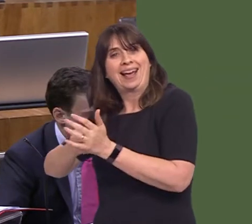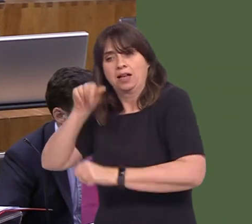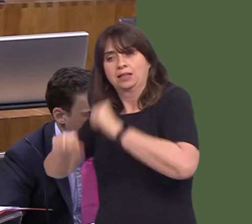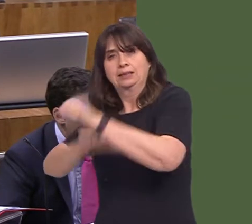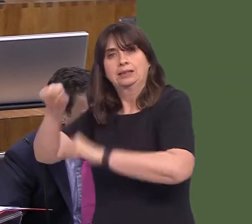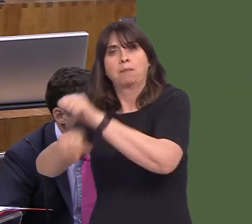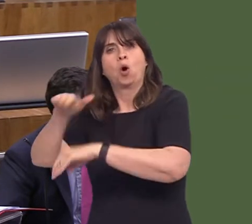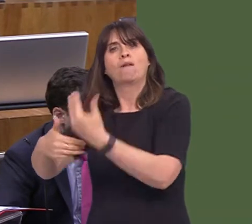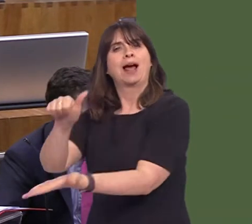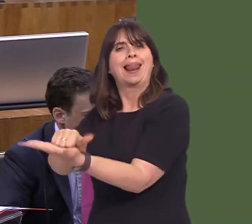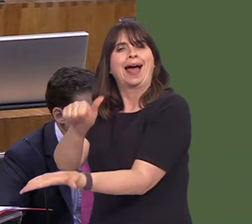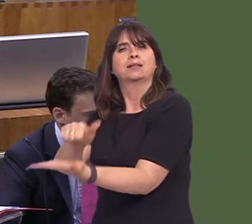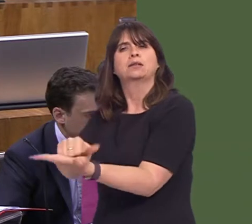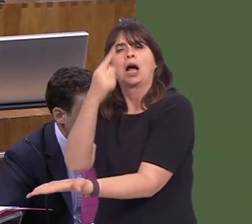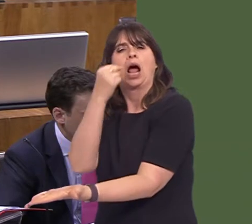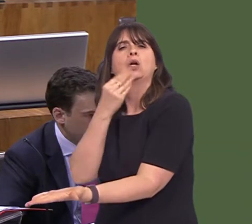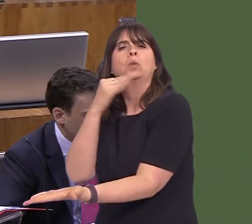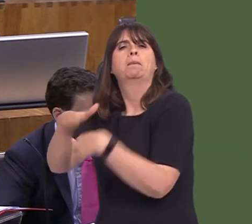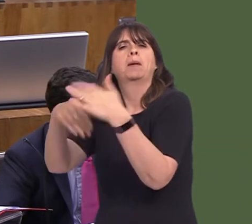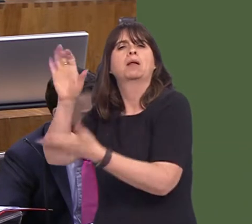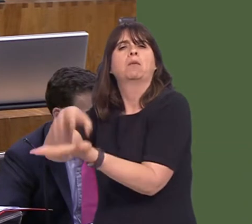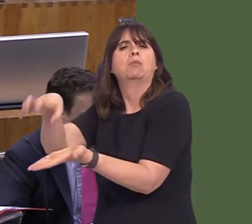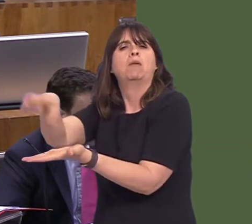ynglyn ‚ safonau adeiladu unwaith mae tai yn cael eu hadeiladu. Ond, wrth ddweud hynny,